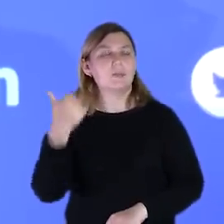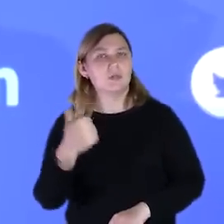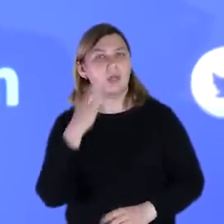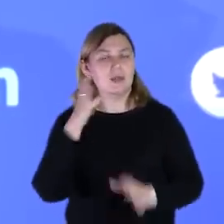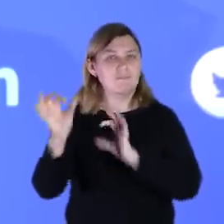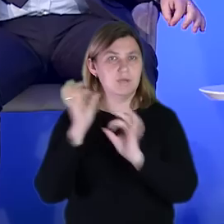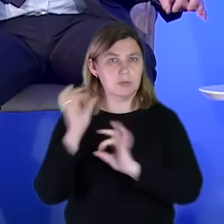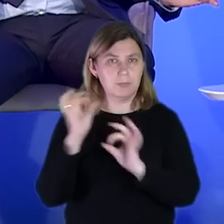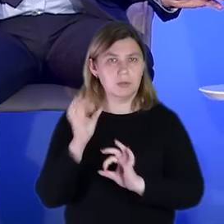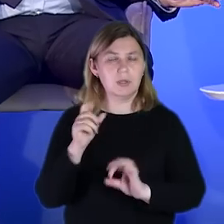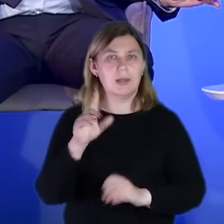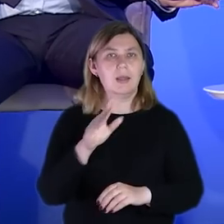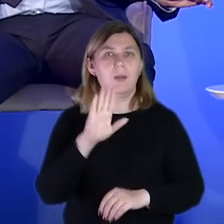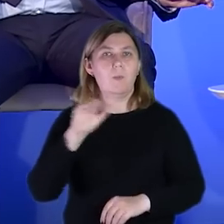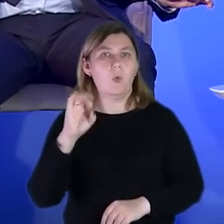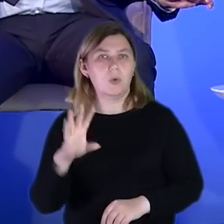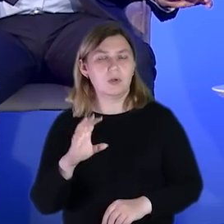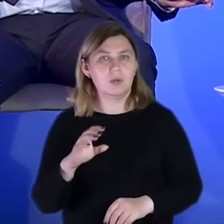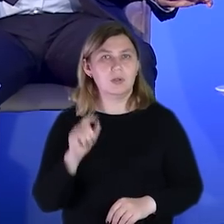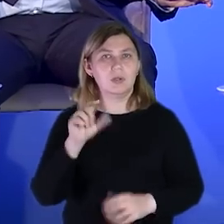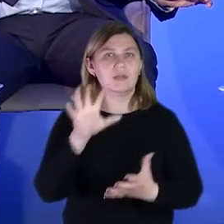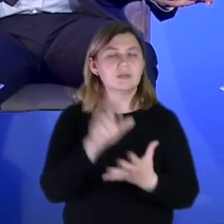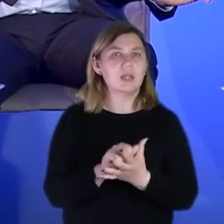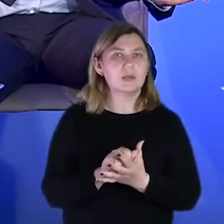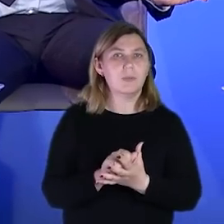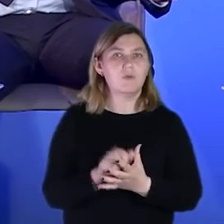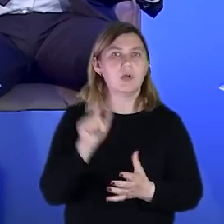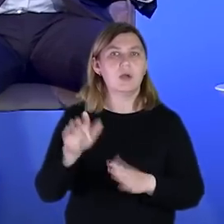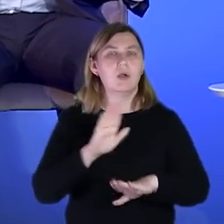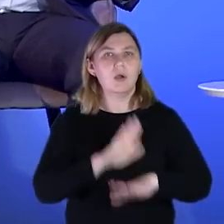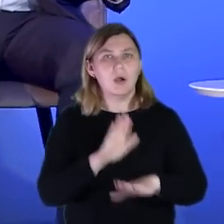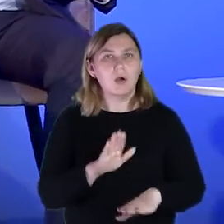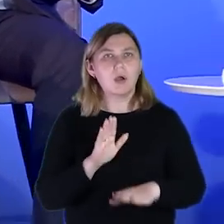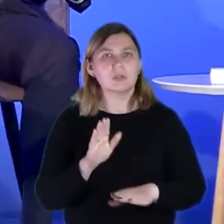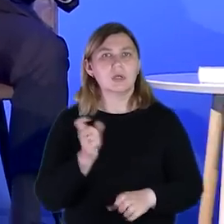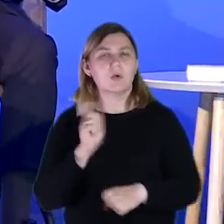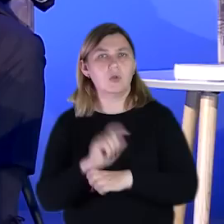Informacyjny w Brześciu nad Bugiem zajmował się kwestiami ochrony kontrwywiadowczej